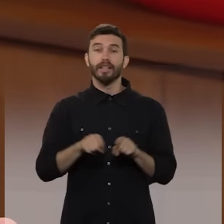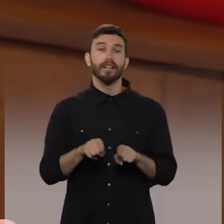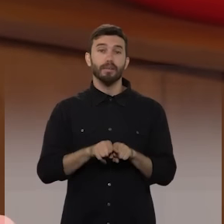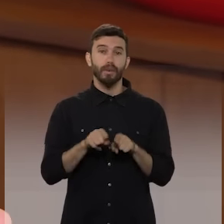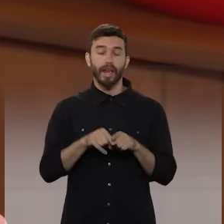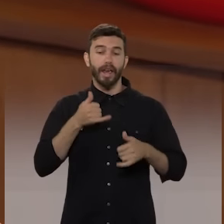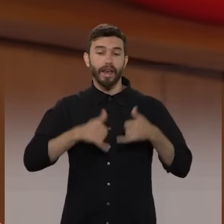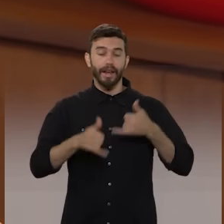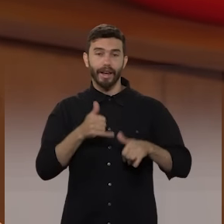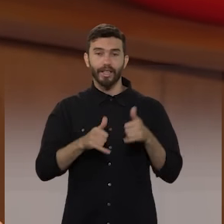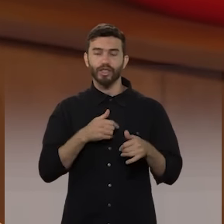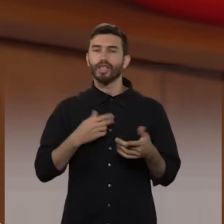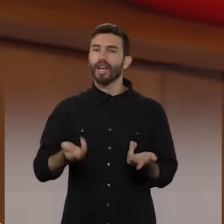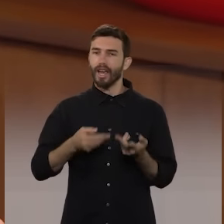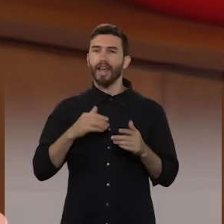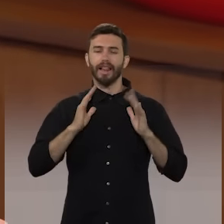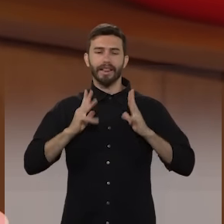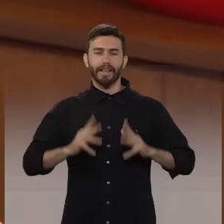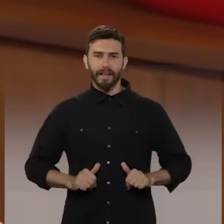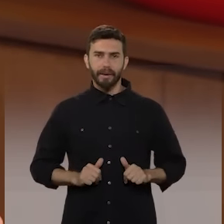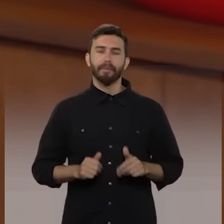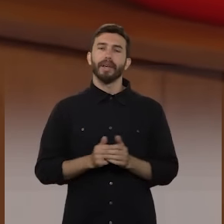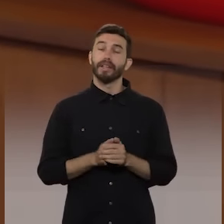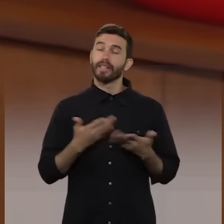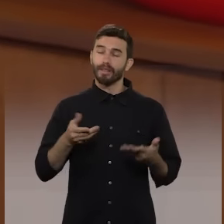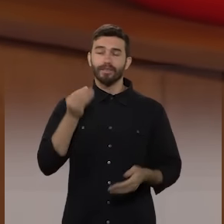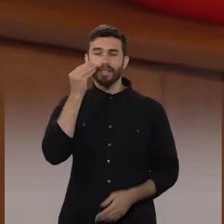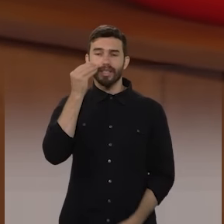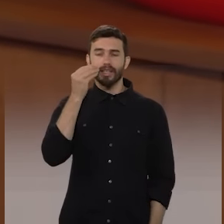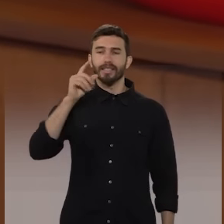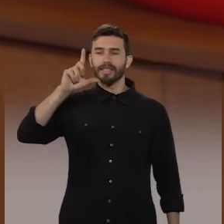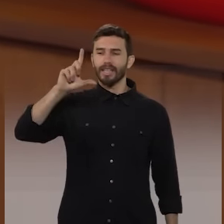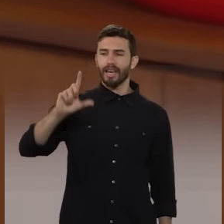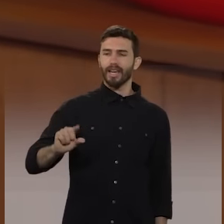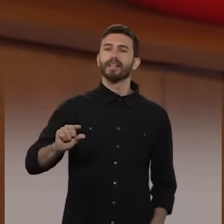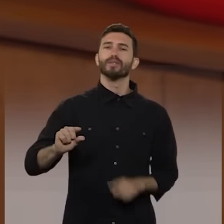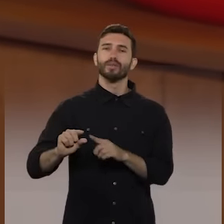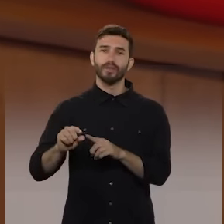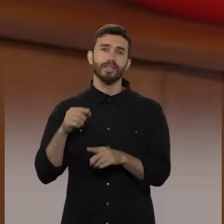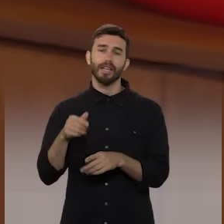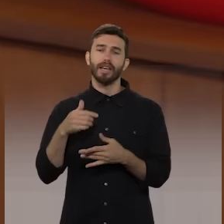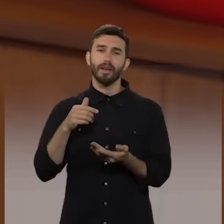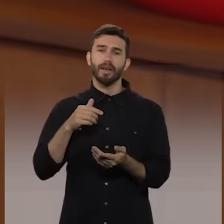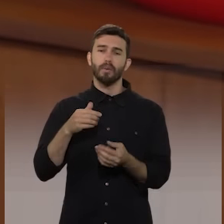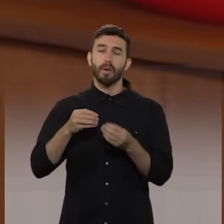de poluição ou qualquer tipo de dano à natureza é mínima depois de instalada. Então, o Brasil tem